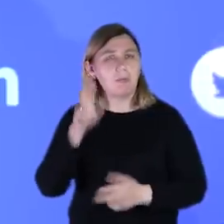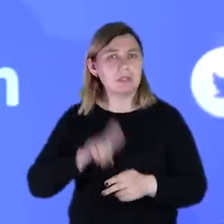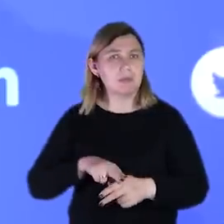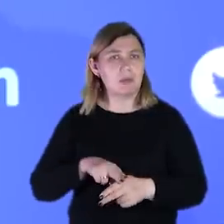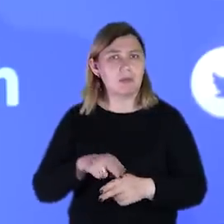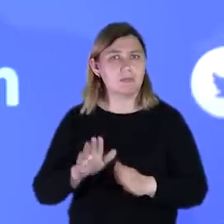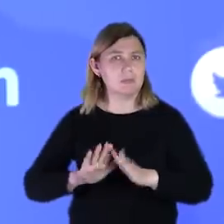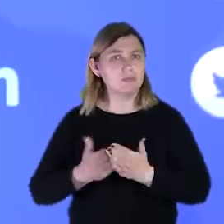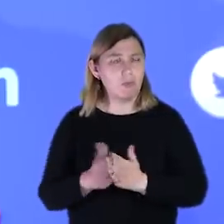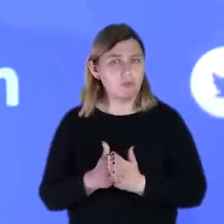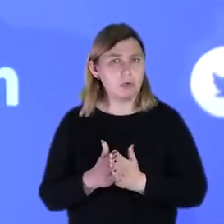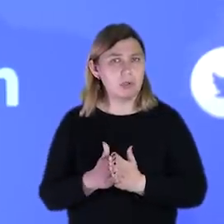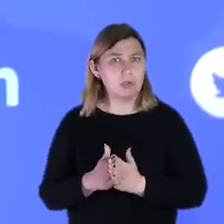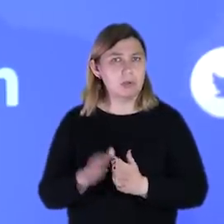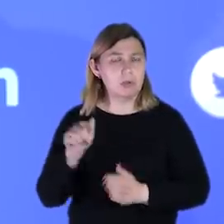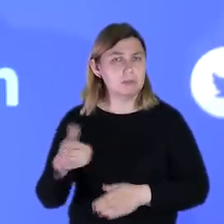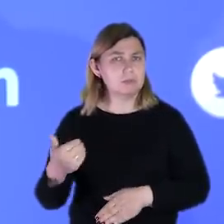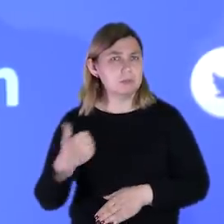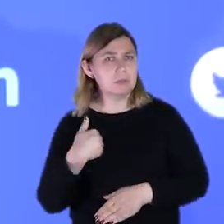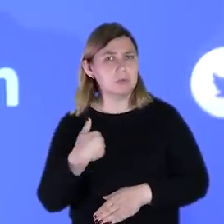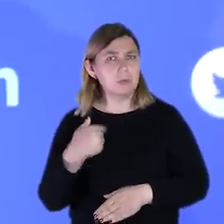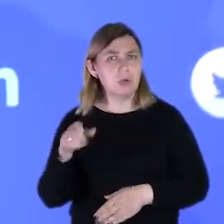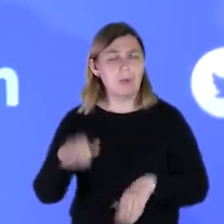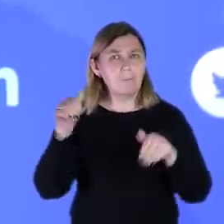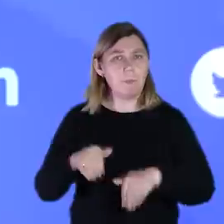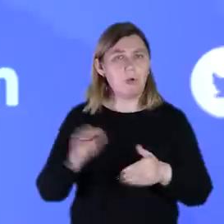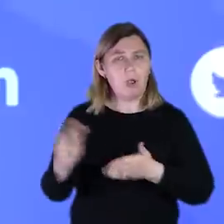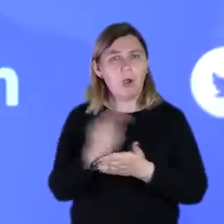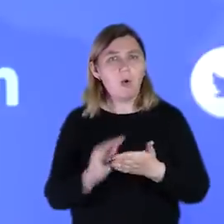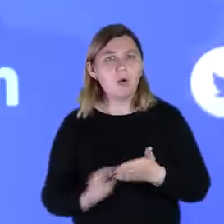padł taki pomysł, że można by opisać którąś